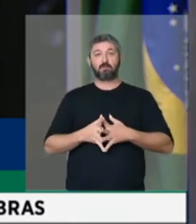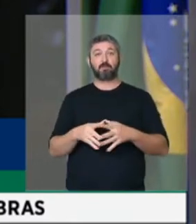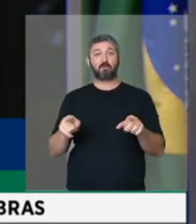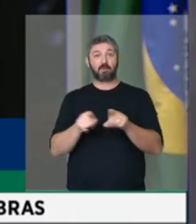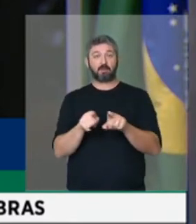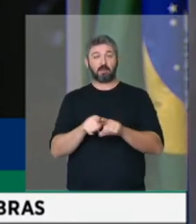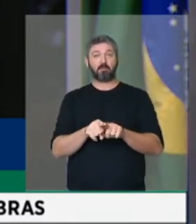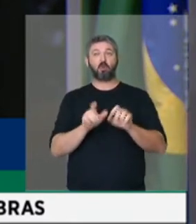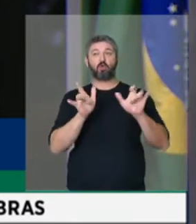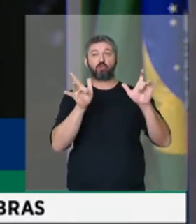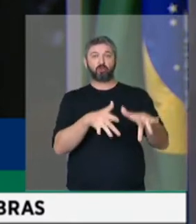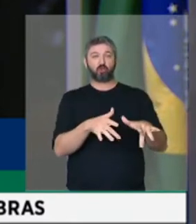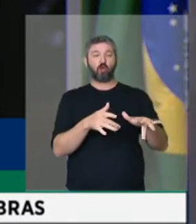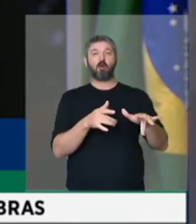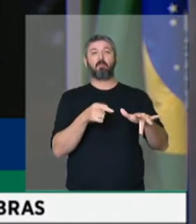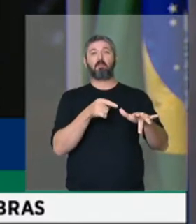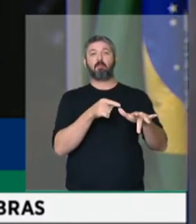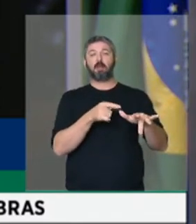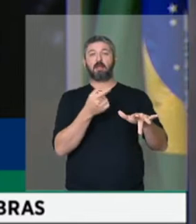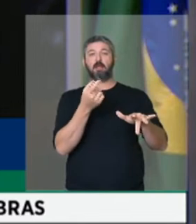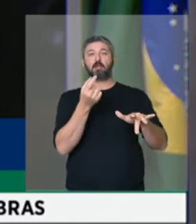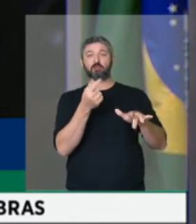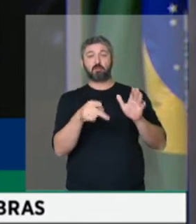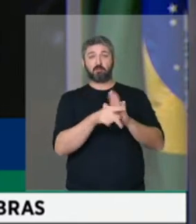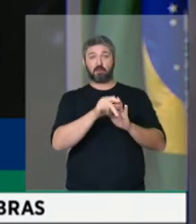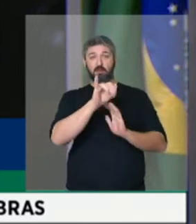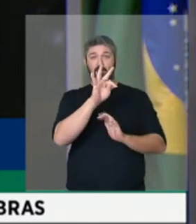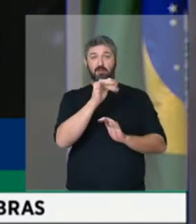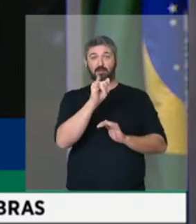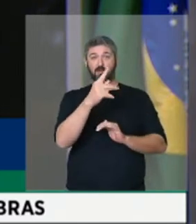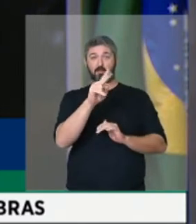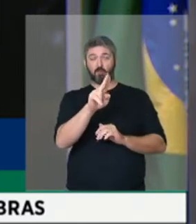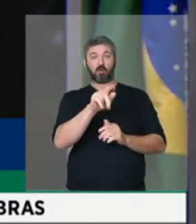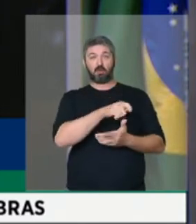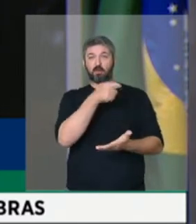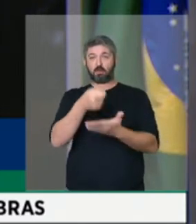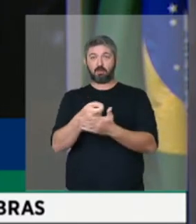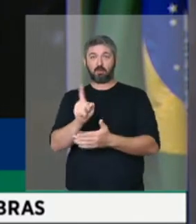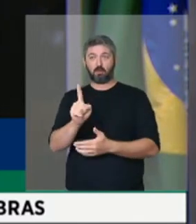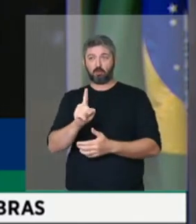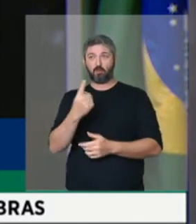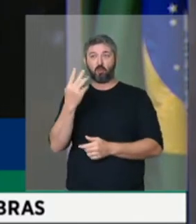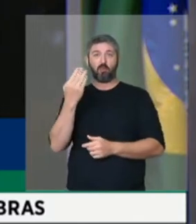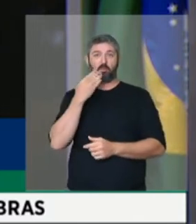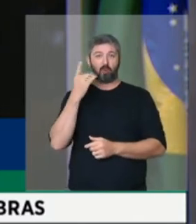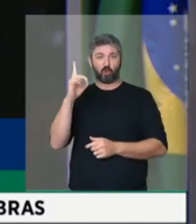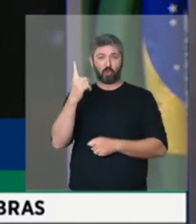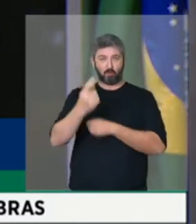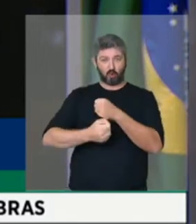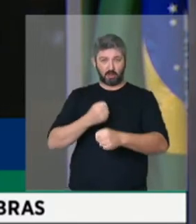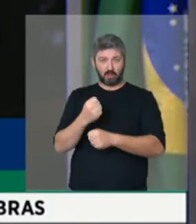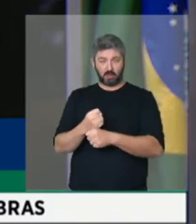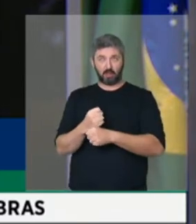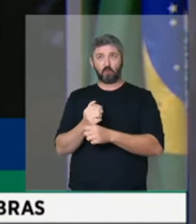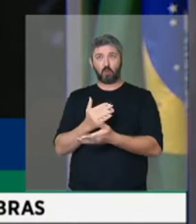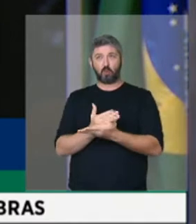DESTE RECURSO VAI QUÊ? PARA BAIXAR O CUSTO DA ENERGIA. PARA DOS CONSUMIDORES QUE ESTÃO NAS DISTRIBUIDORAS. E